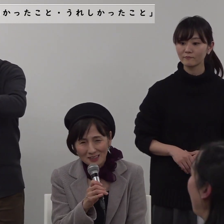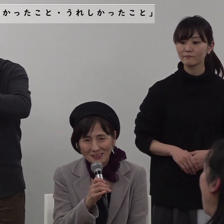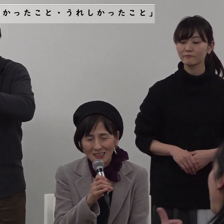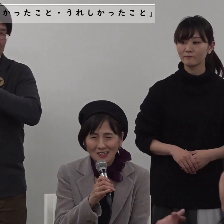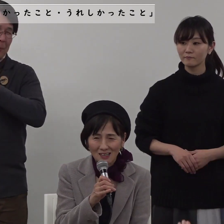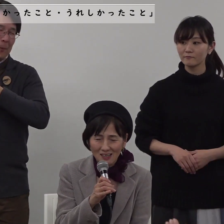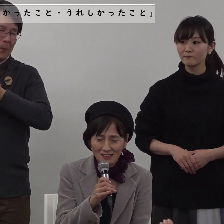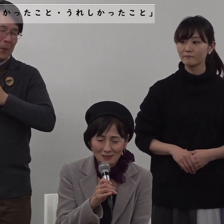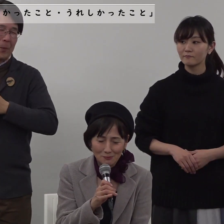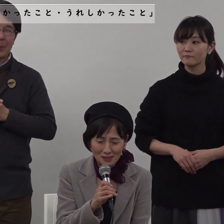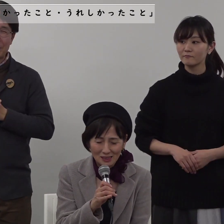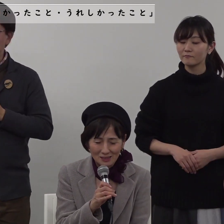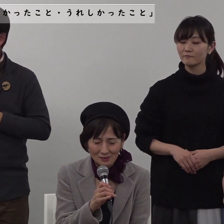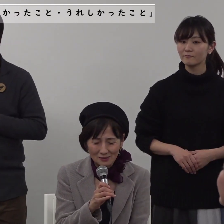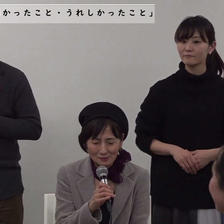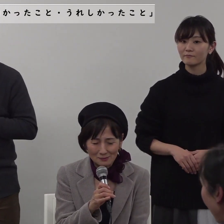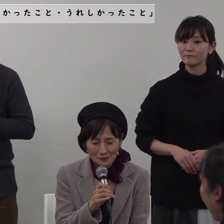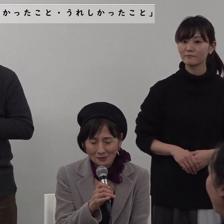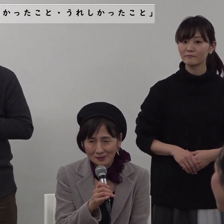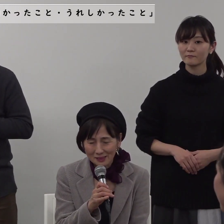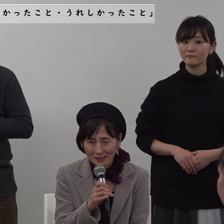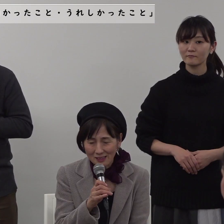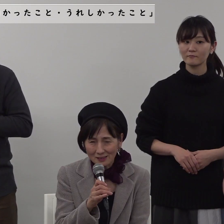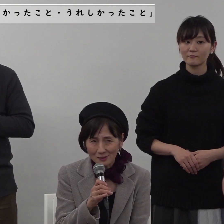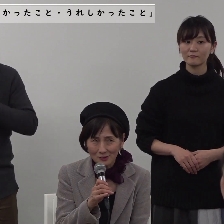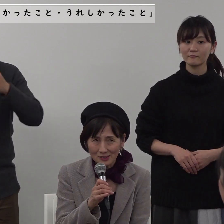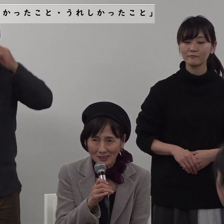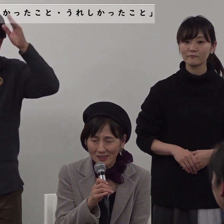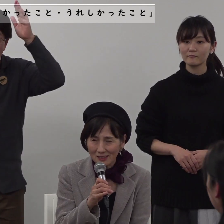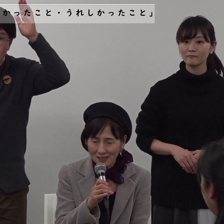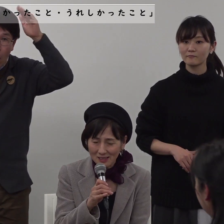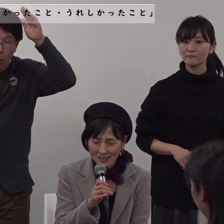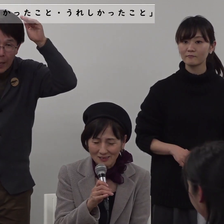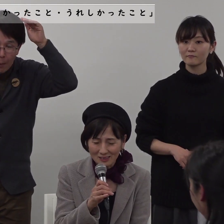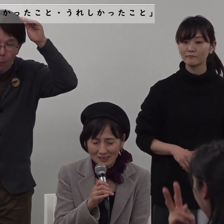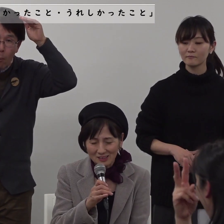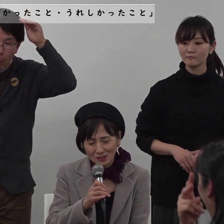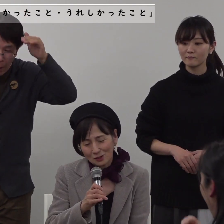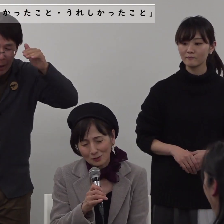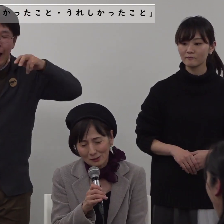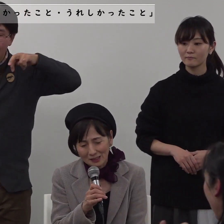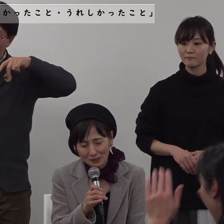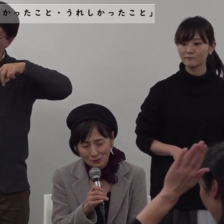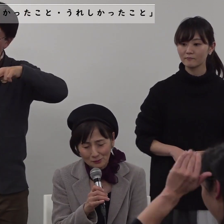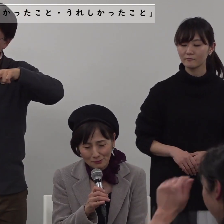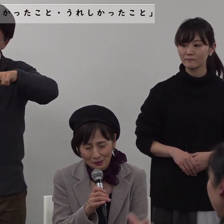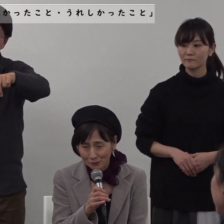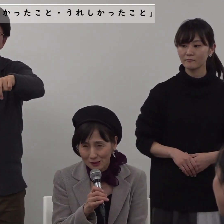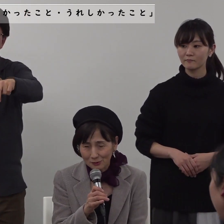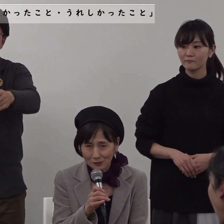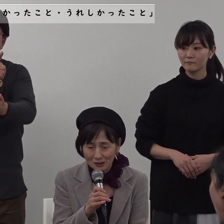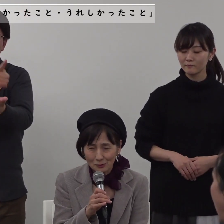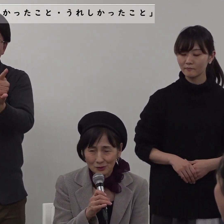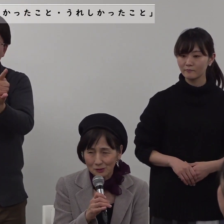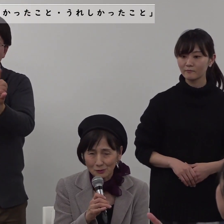皆さんがやっぱり盲導犬 歩くだけが私達のパートナーとしての仕事とも